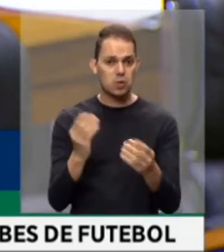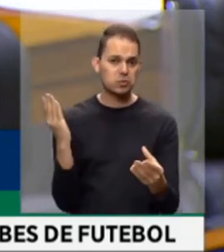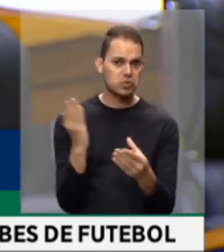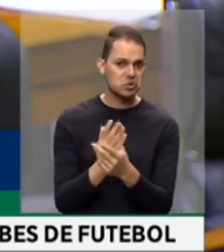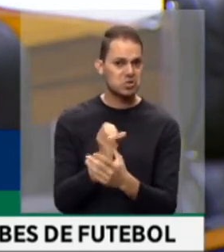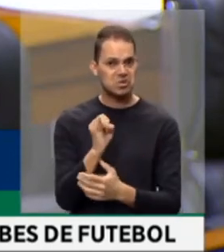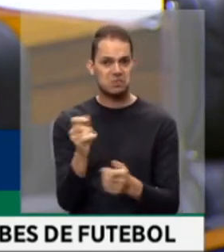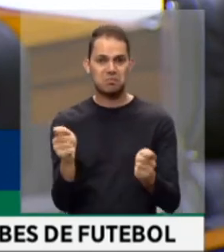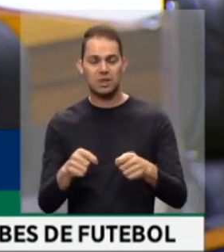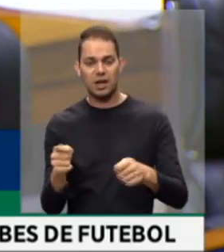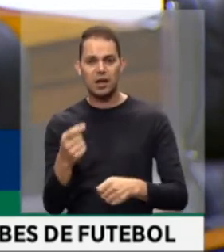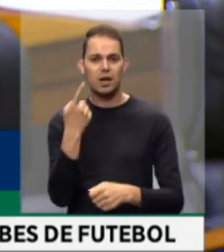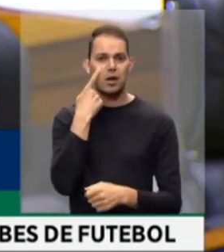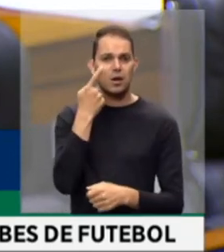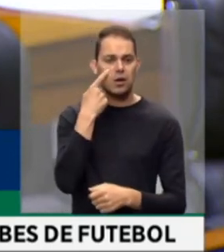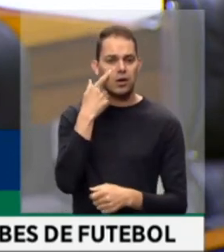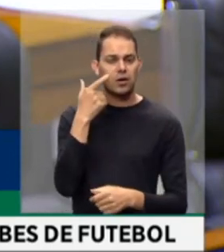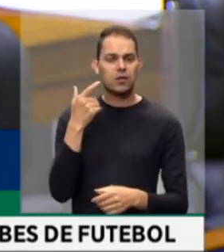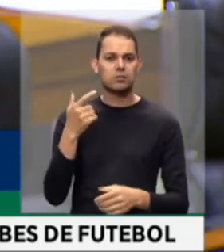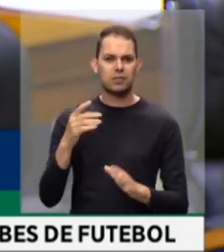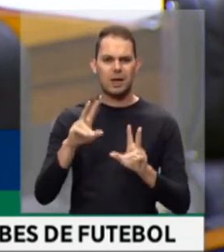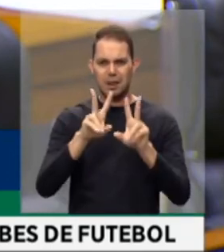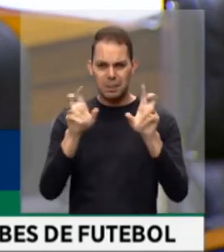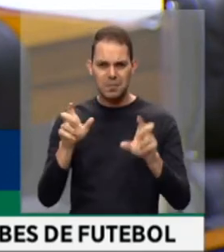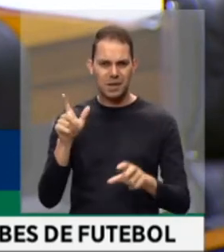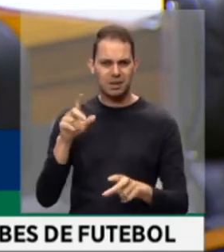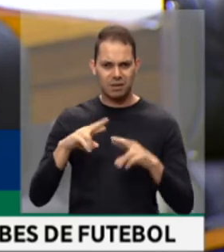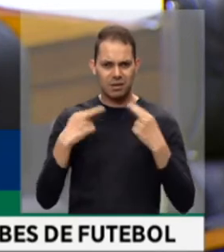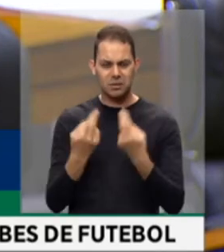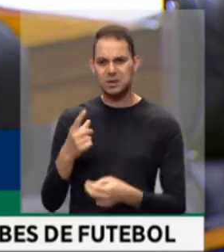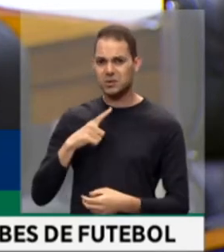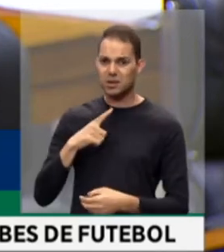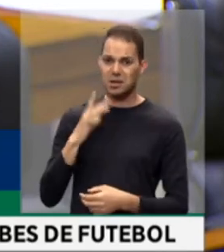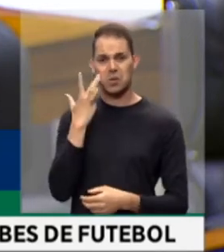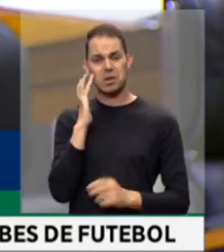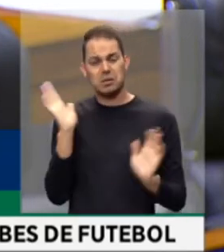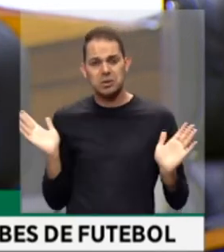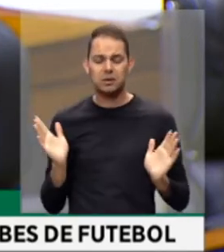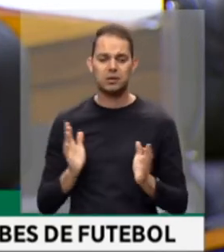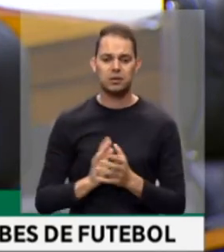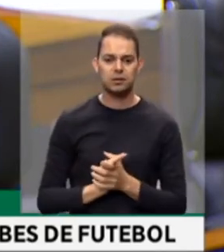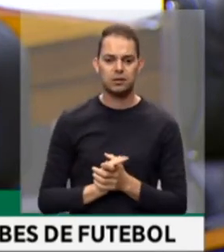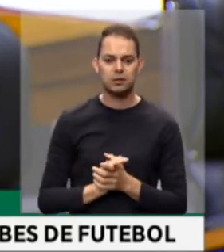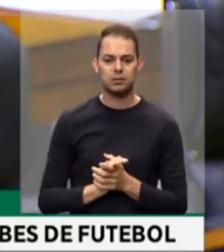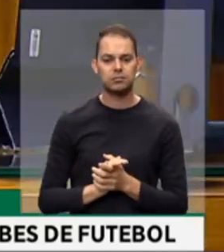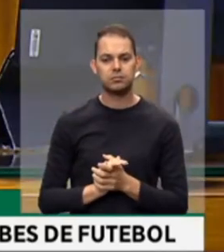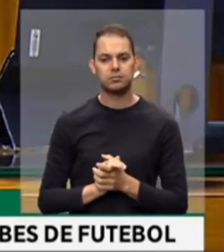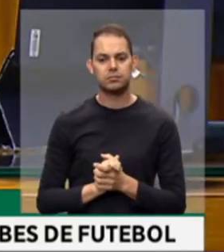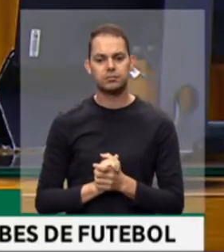QUE... FAÇA ESSE AJUNTAMENTO DESSES PROCESSOS ANEXAR ESSES PROCESSOS TODOS SE FOSSE POSSÍVEL, VER SE A GENTE CONSEGUE BOTAR NA PAUTA. ACHO QUE AMANHÃ VAI TER SESSÃO,